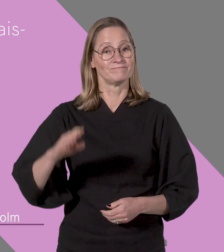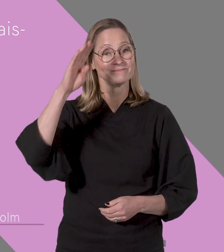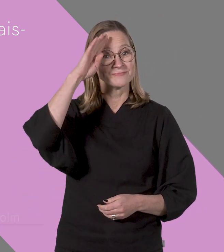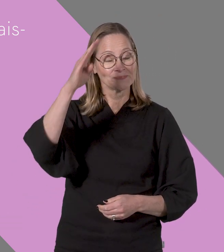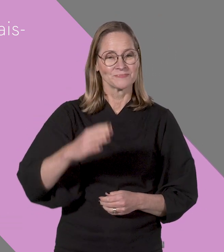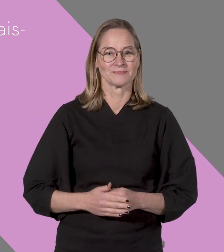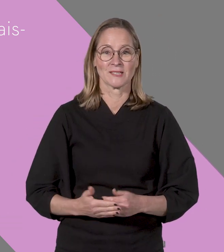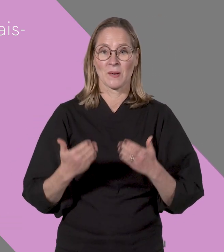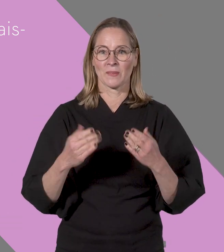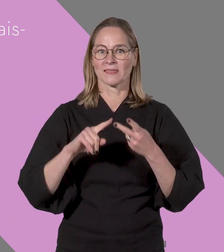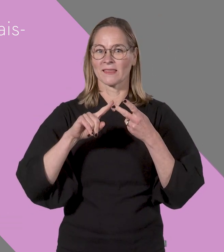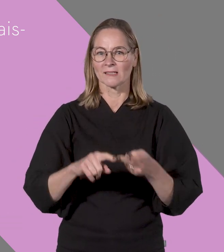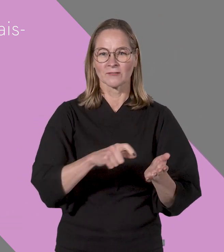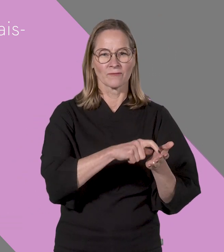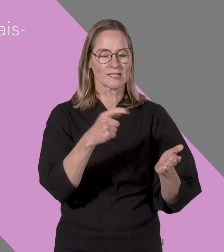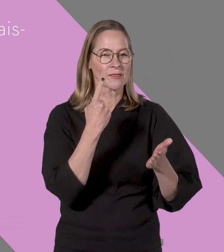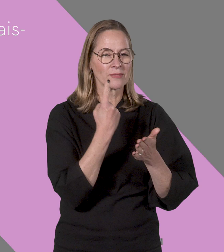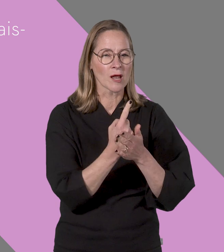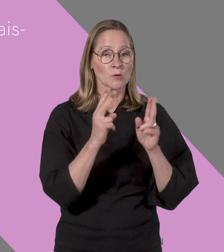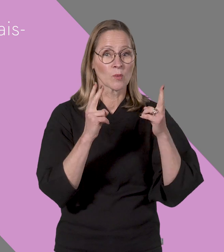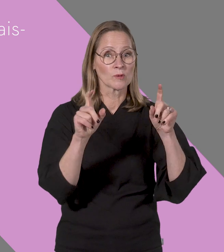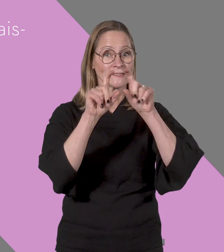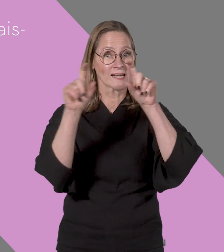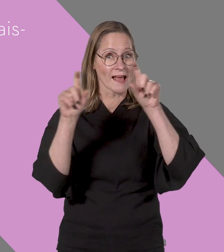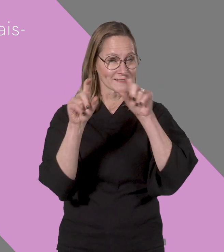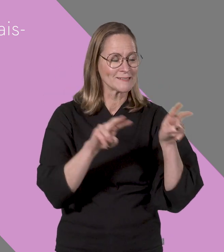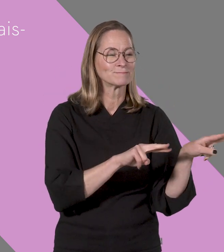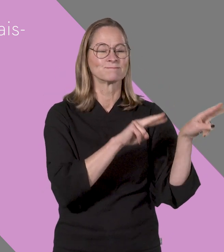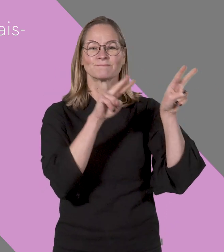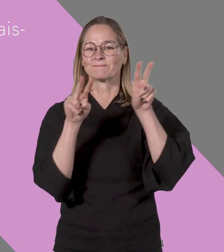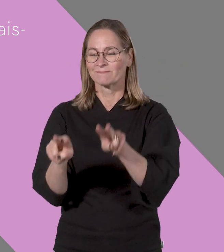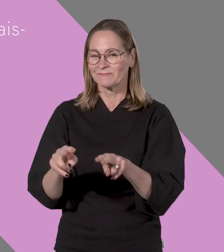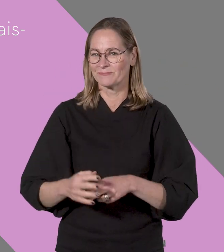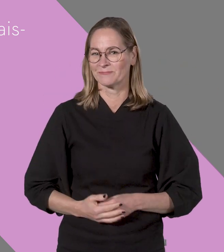Hei! On taas aika käydä läpi viikon tärkeimpiä uutisaiheita.